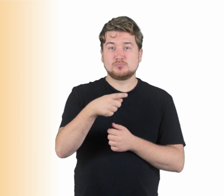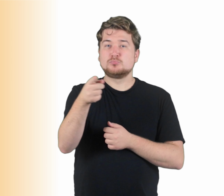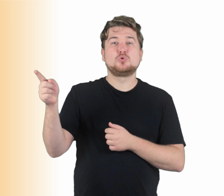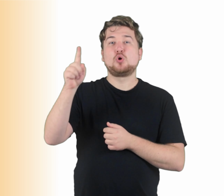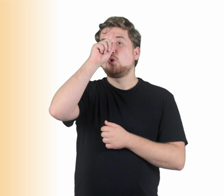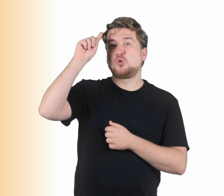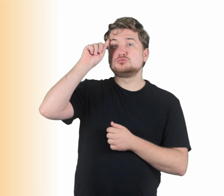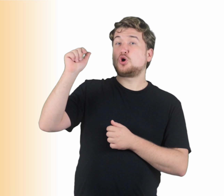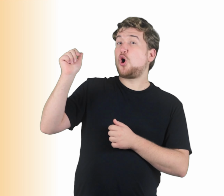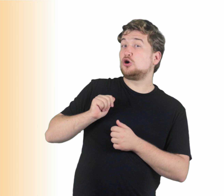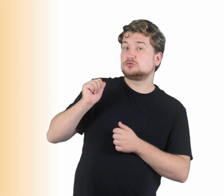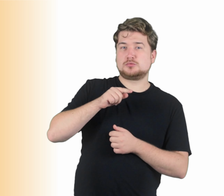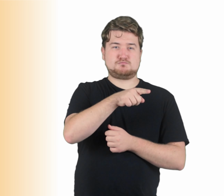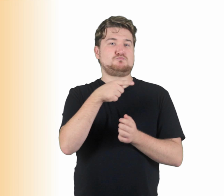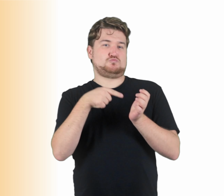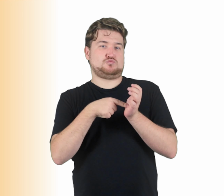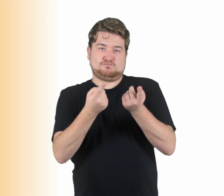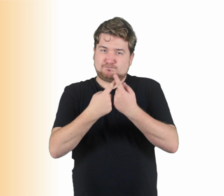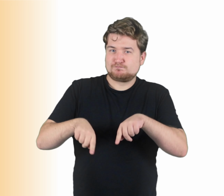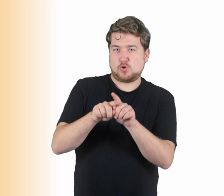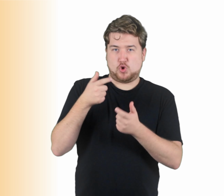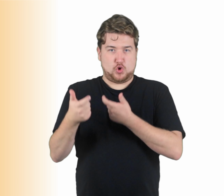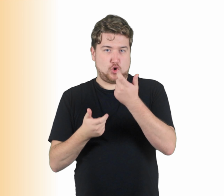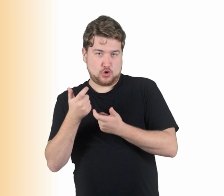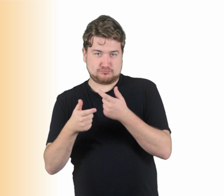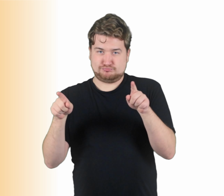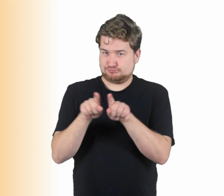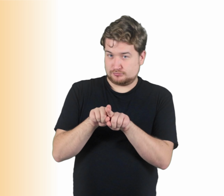działają zgodnie z zasadami społecznymi, tak jak oczekują inni.